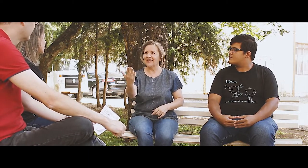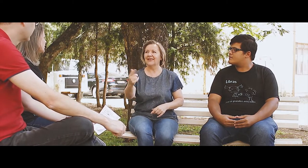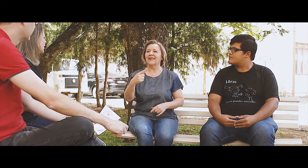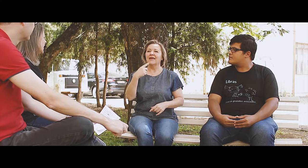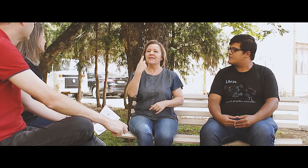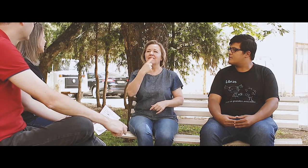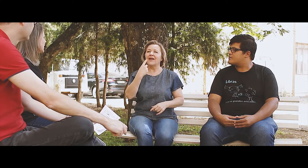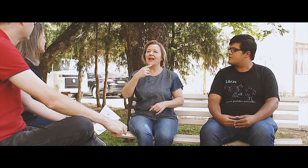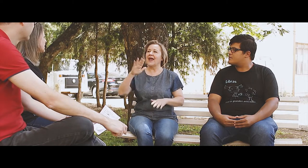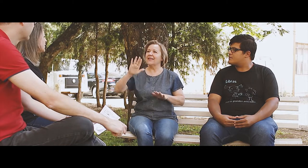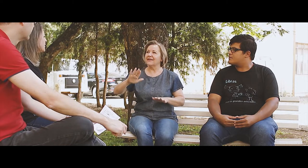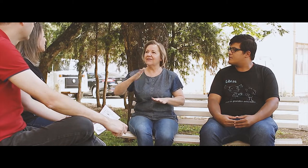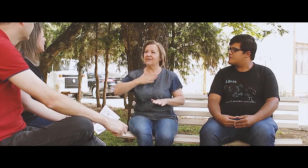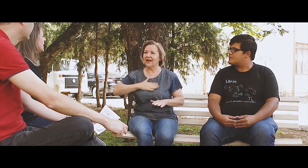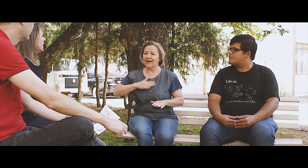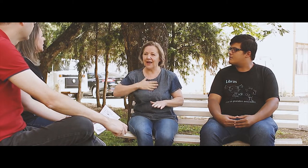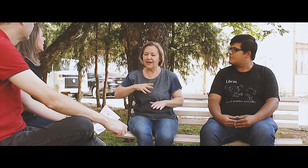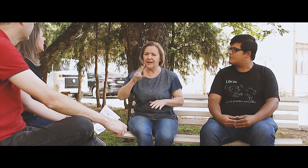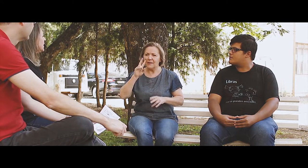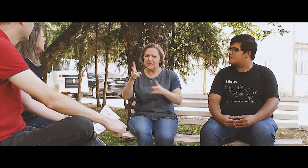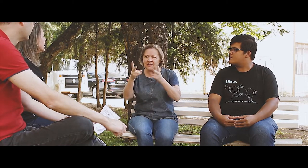profissionais da educação,